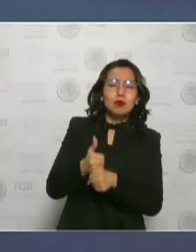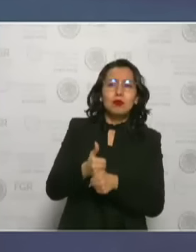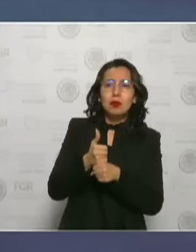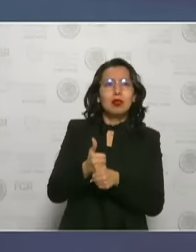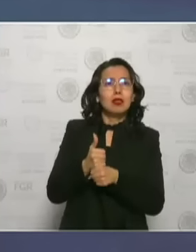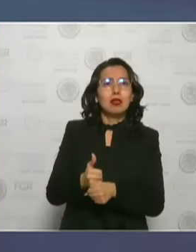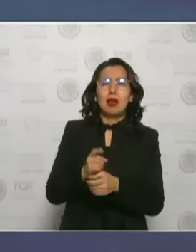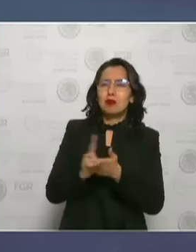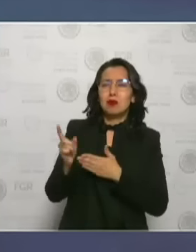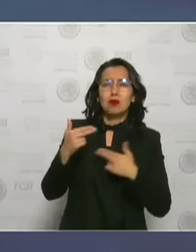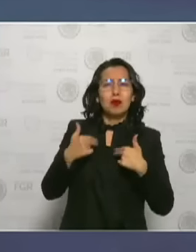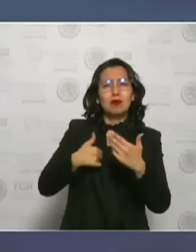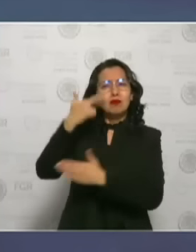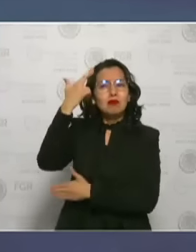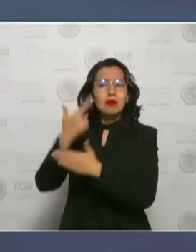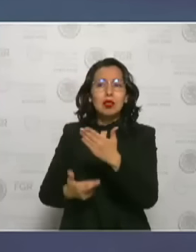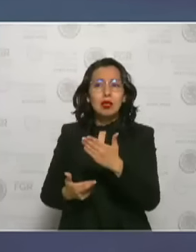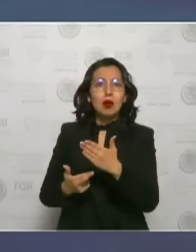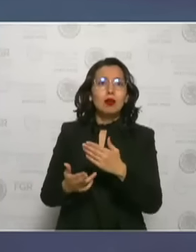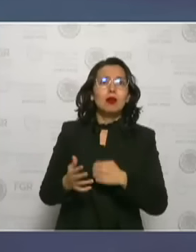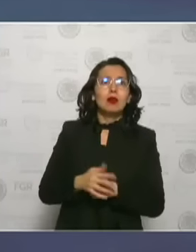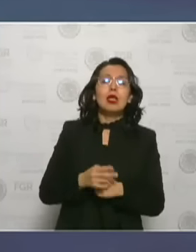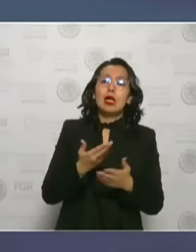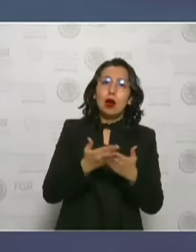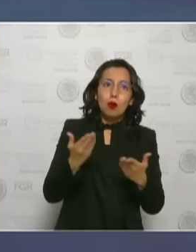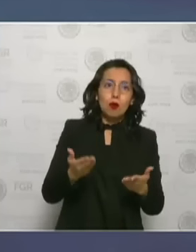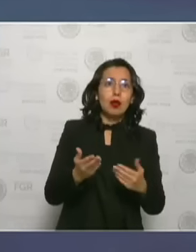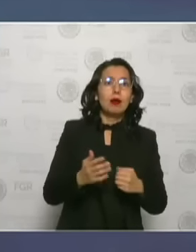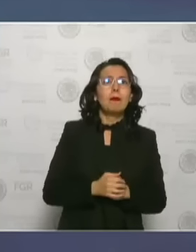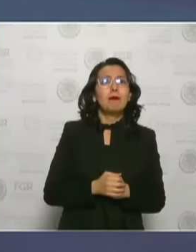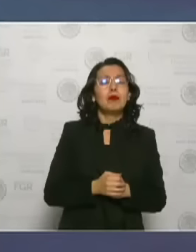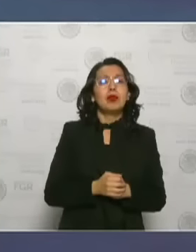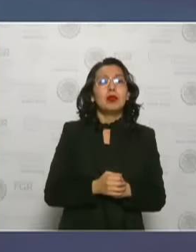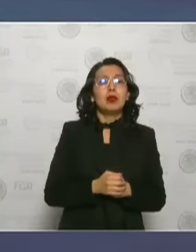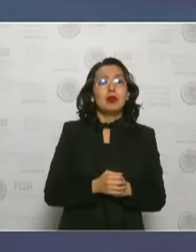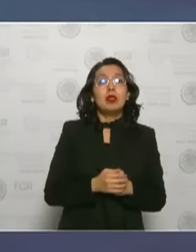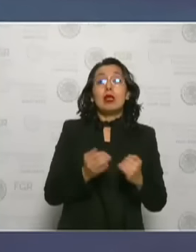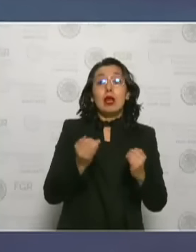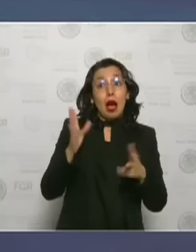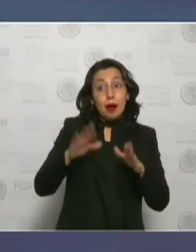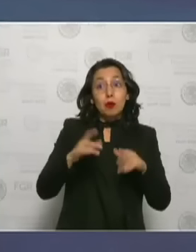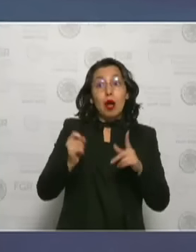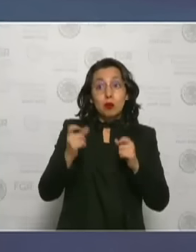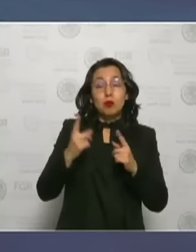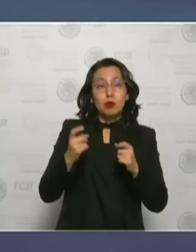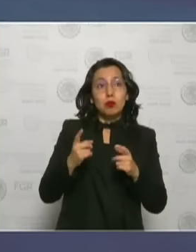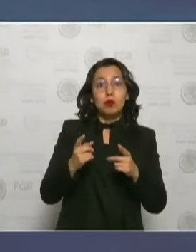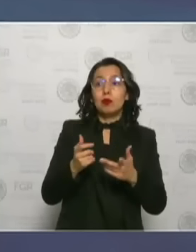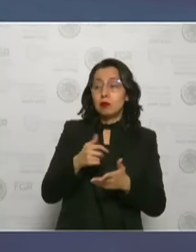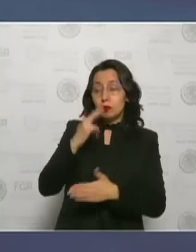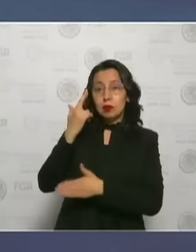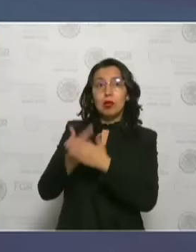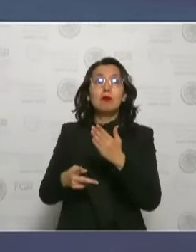y delitos cometidos por particulares, pero en ocasiones también al amparo de la autoridad y